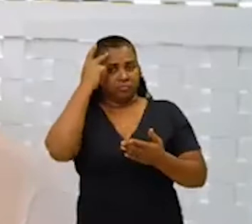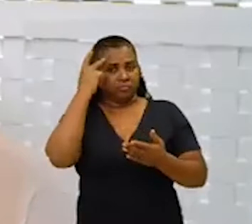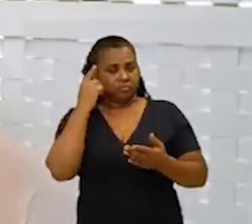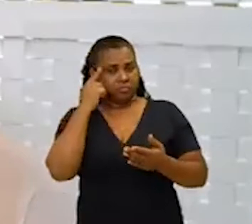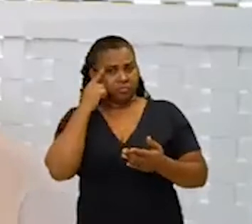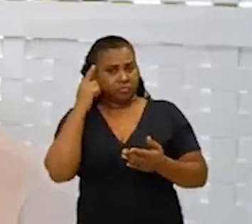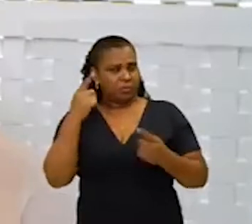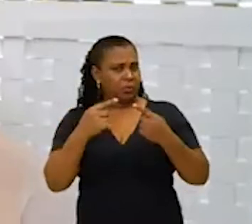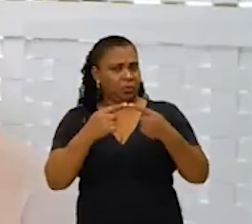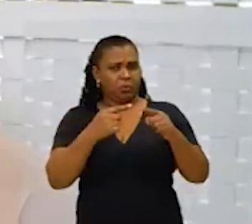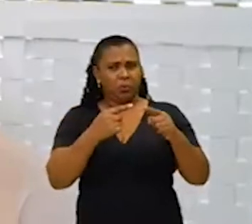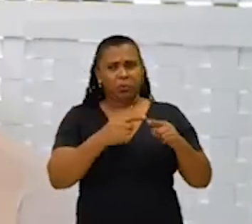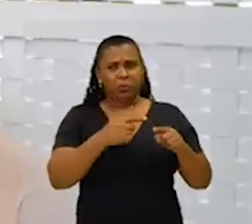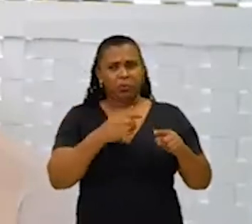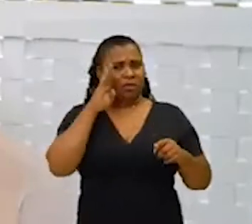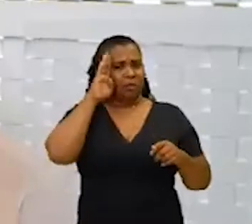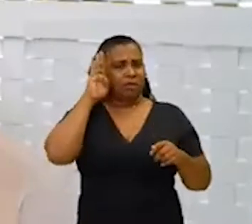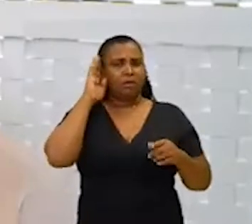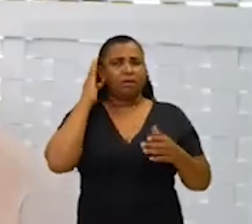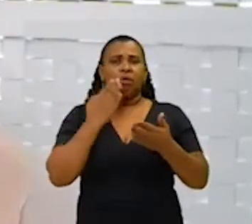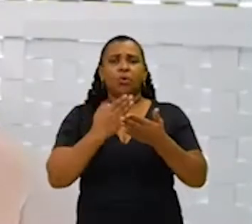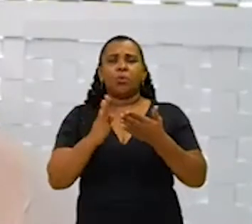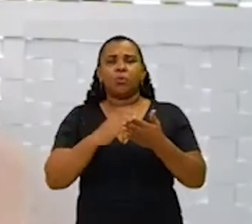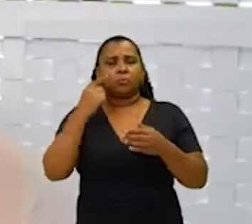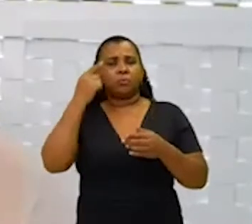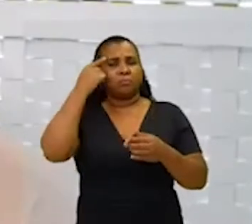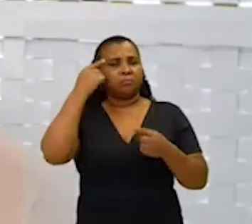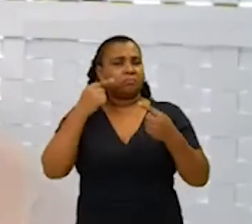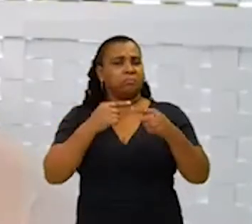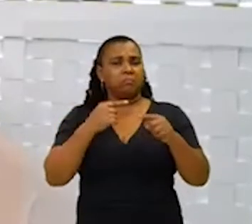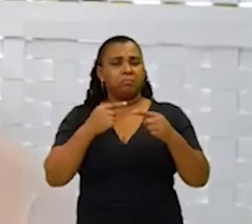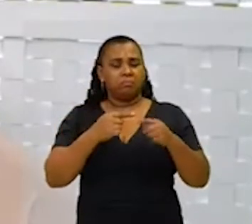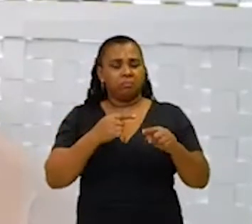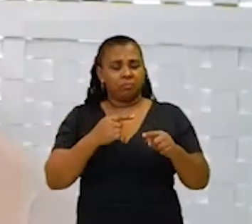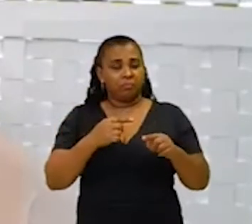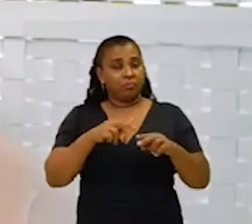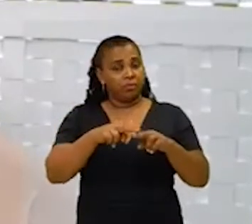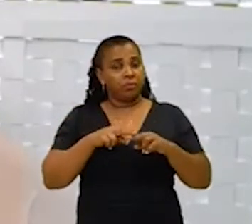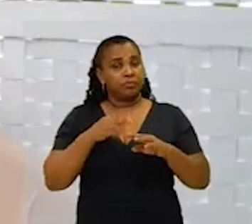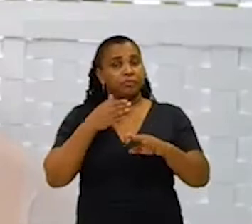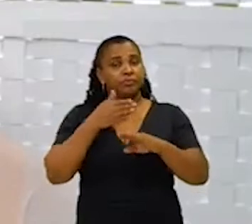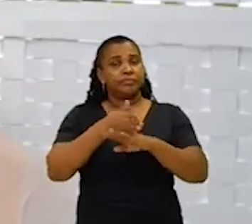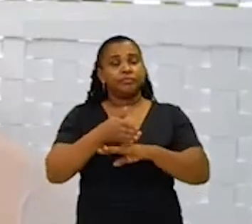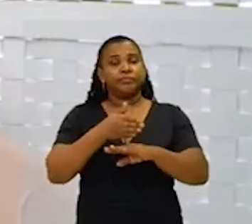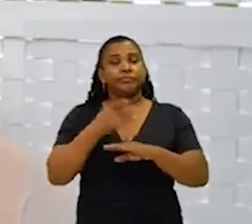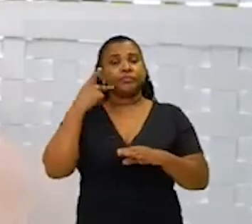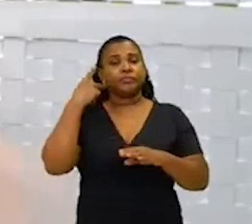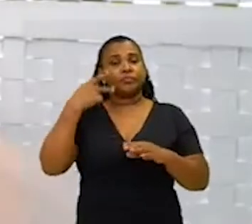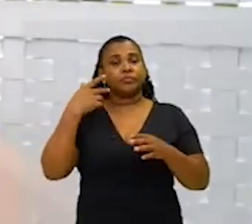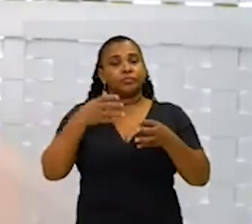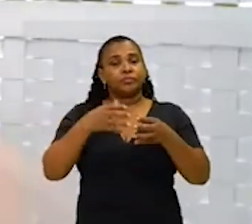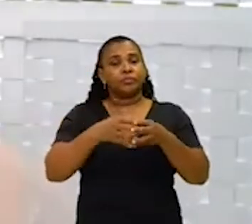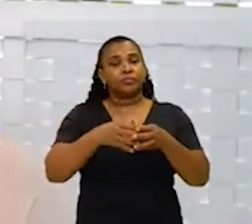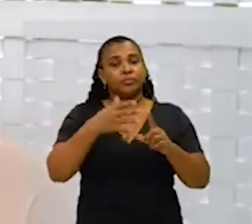acadêmicos de modo que a participação política do grupo da população LGBT que é diversa etnicamente